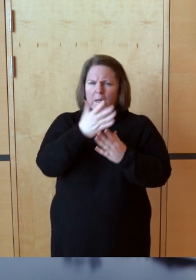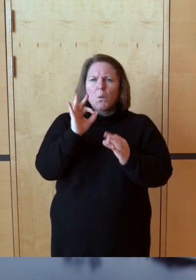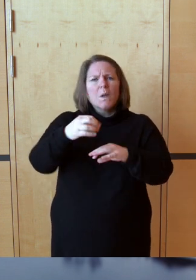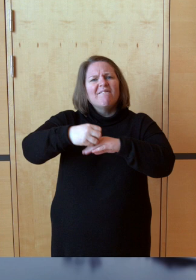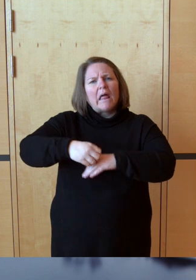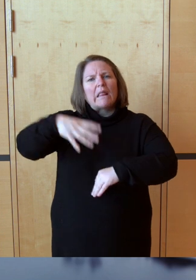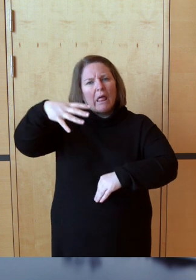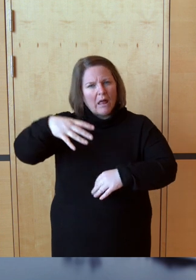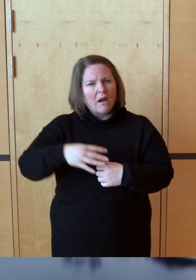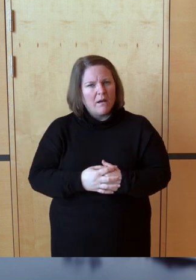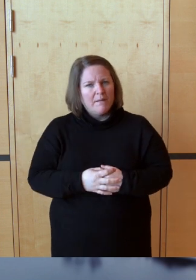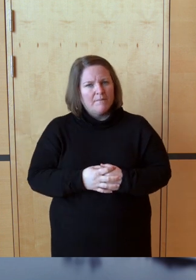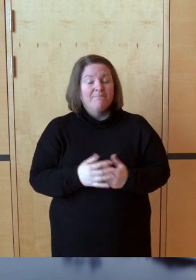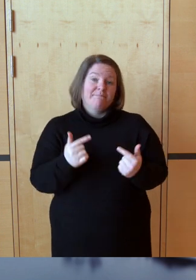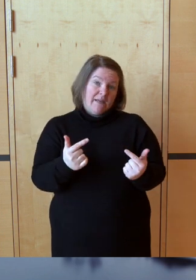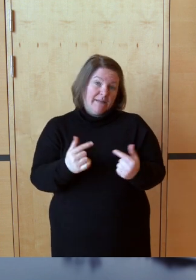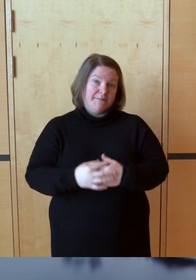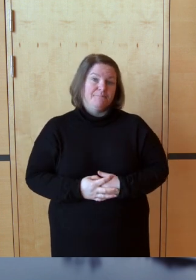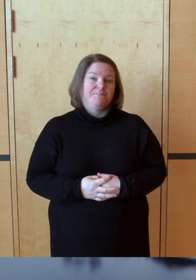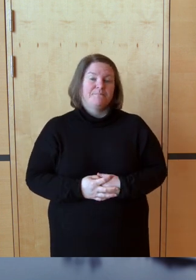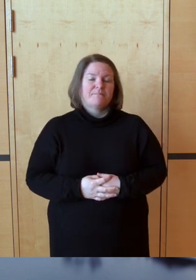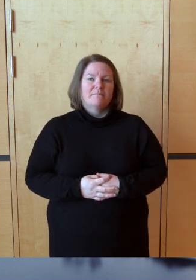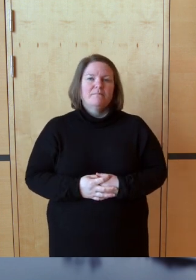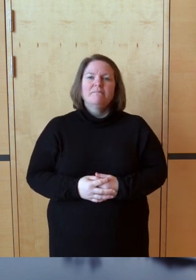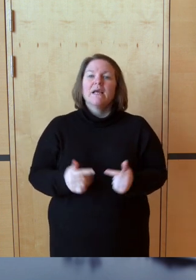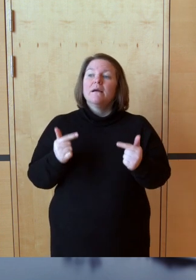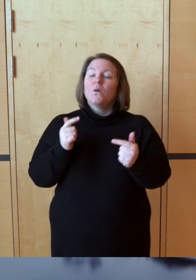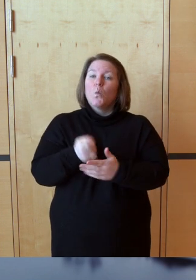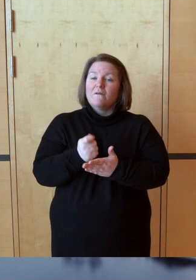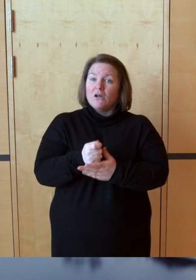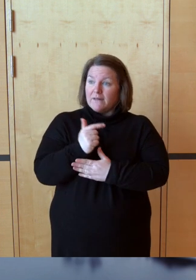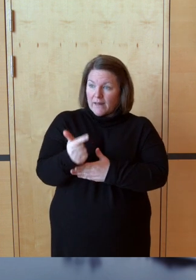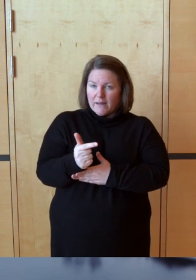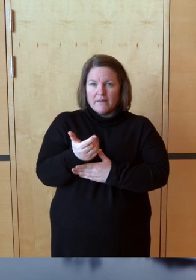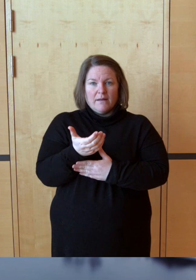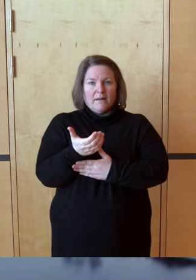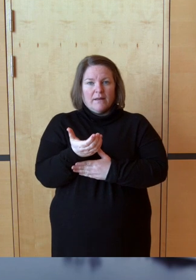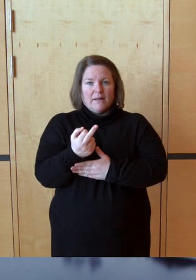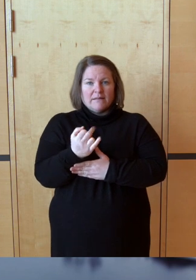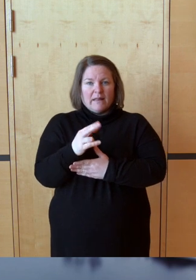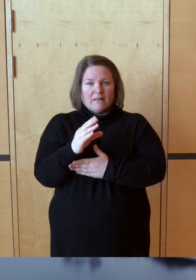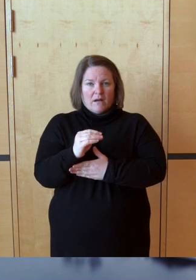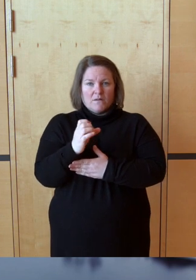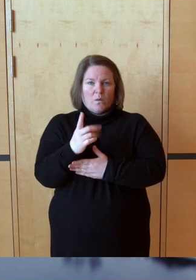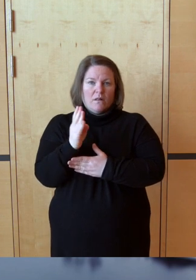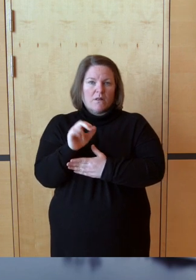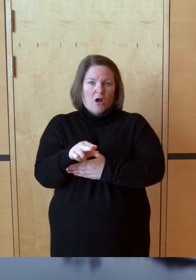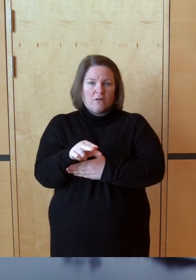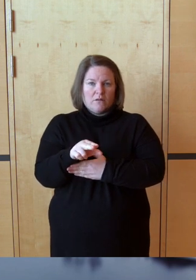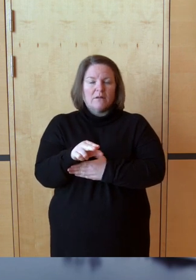Tack Tack ska du ha då har vi Kristina sedan liberalernas gruppledare efter efter Charlotta Engqvist